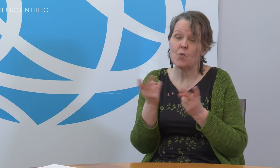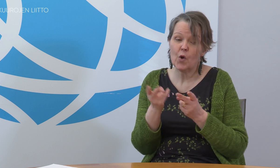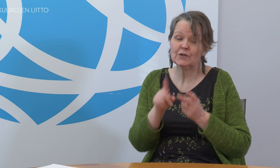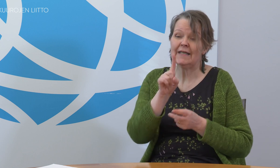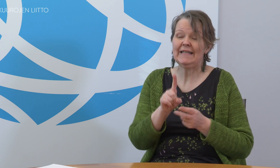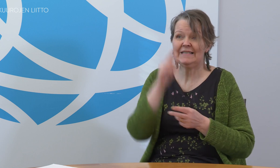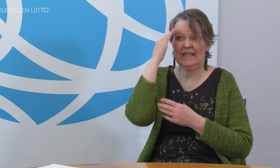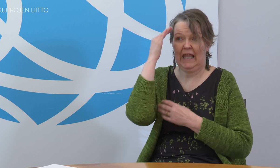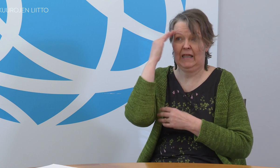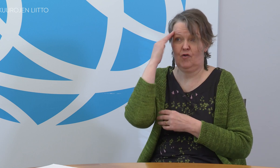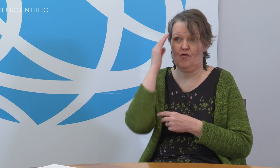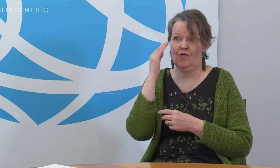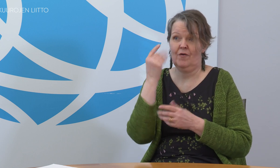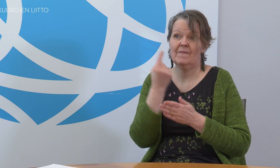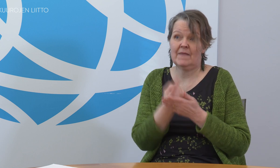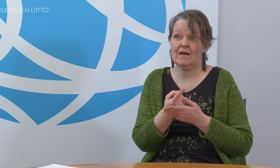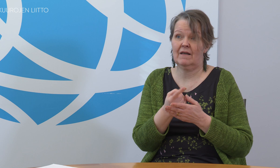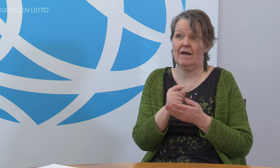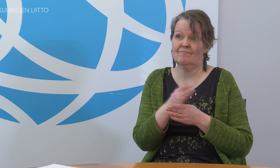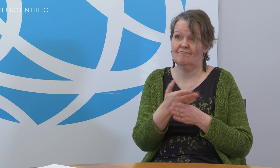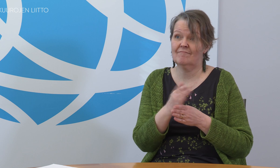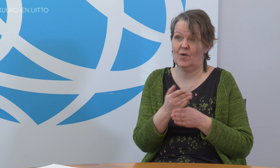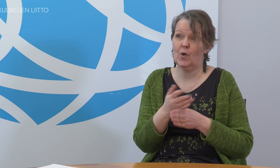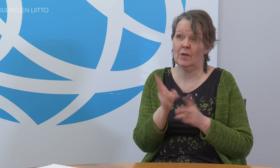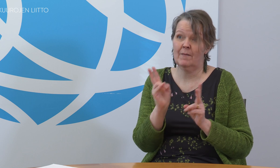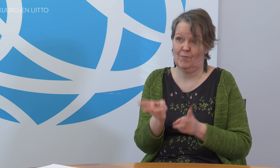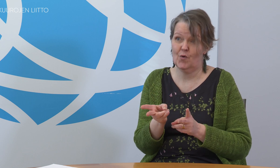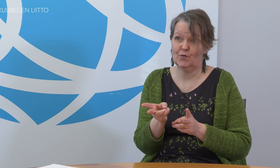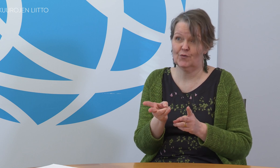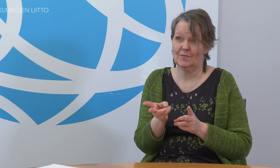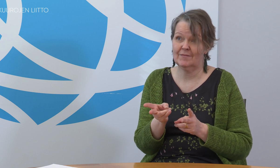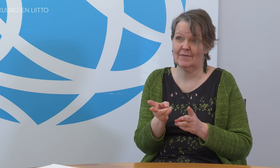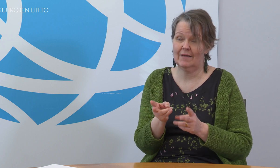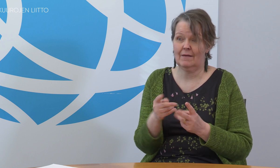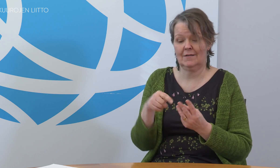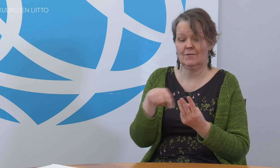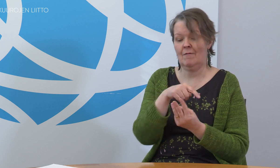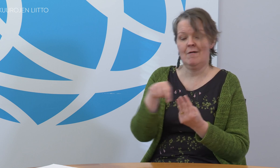On tärkeää myös korjata ensitietoa oikeaksi.